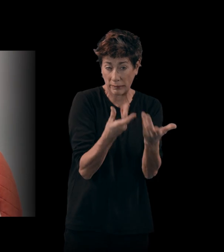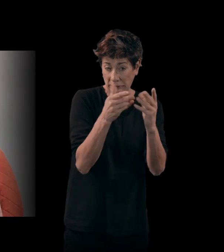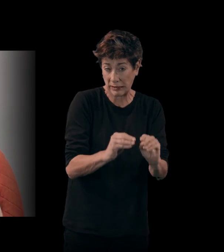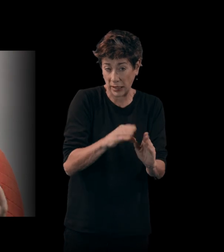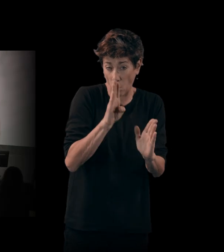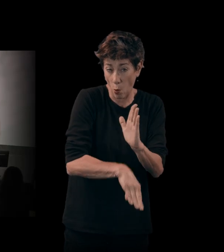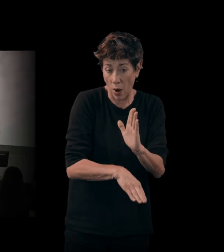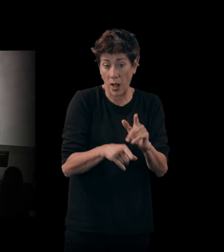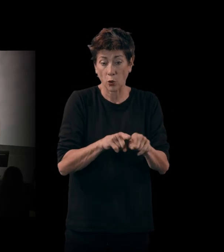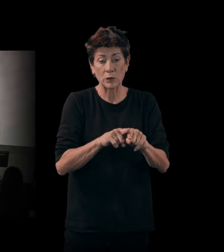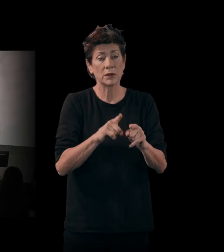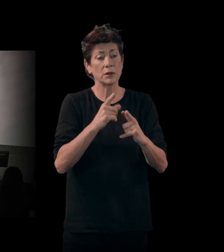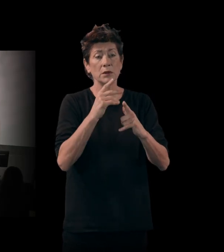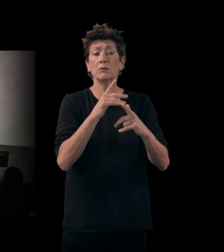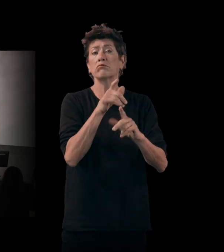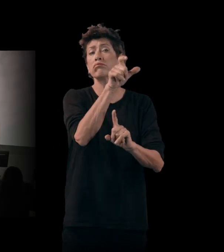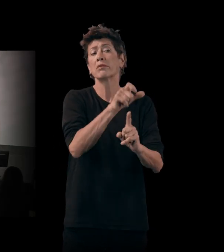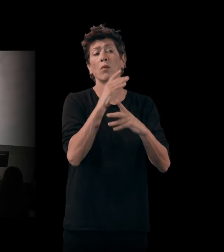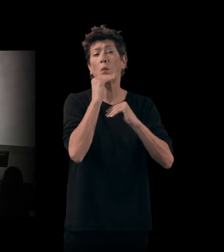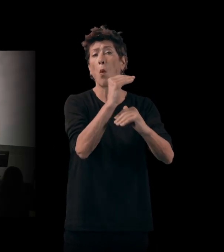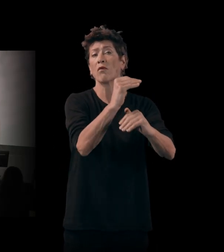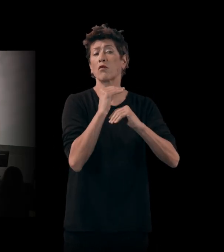ce qui se joue dans une relation de confiance, dans une relation ethnographique.